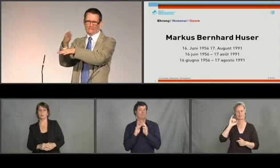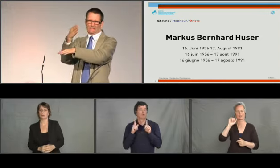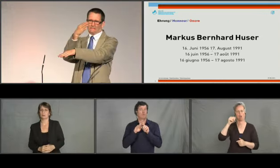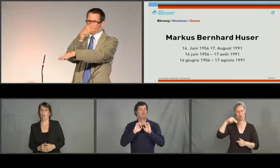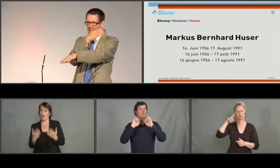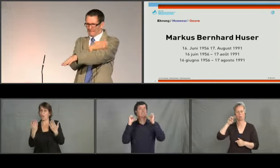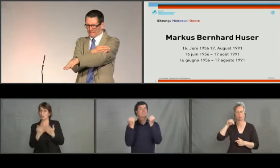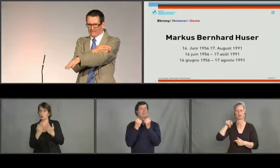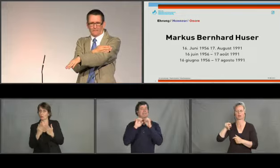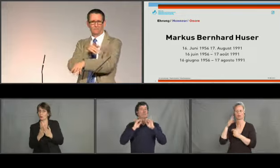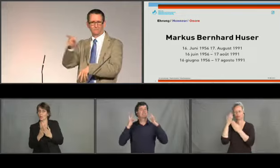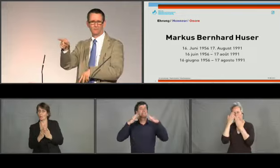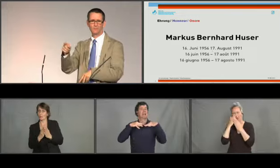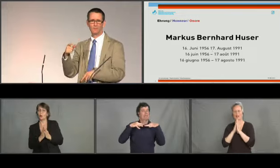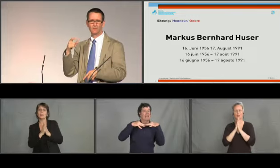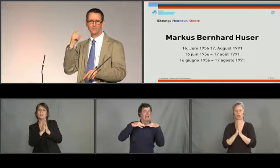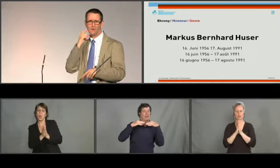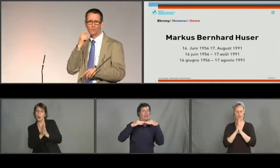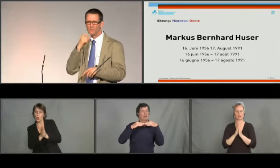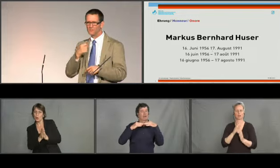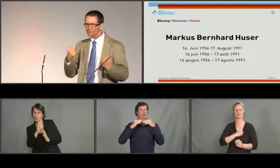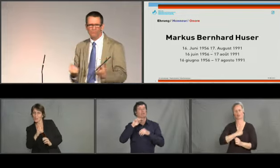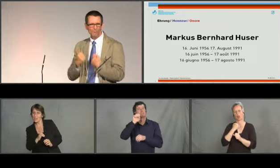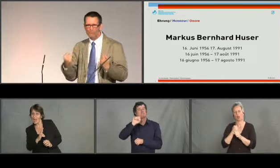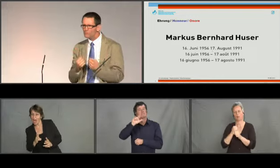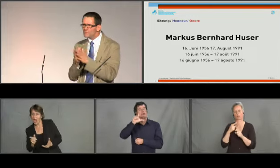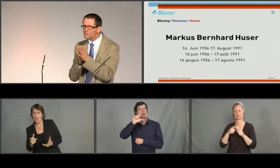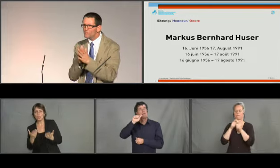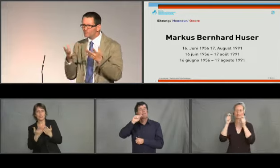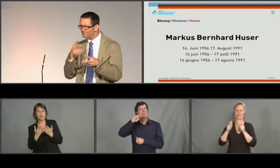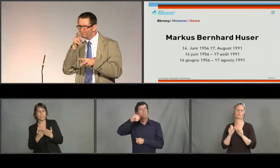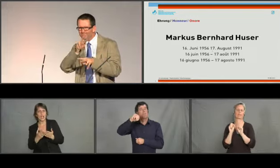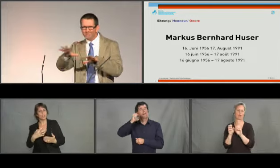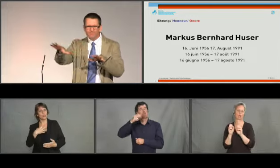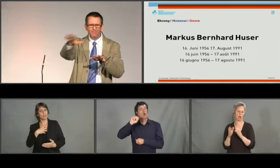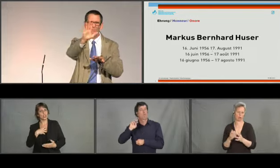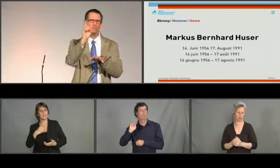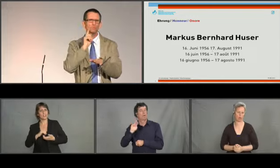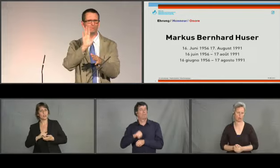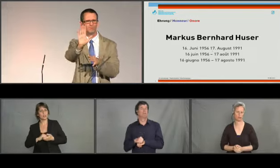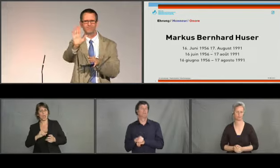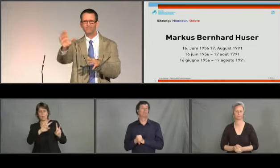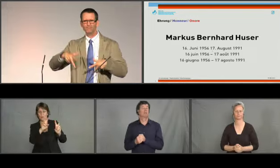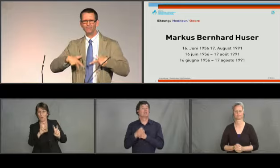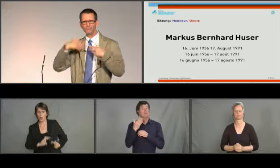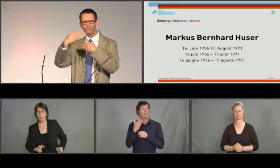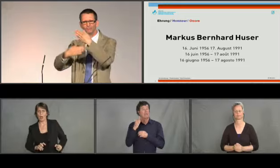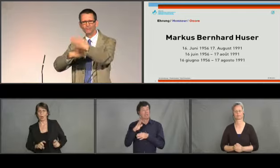Sozialarbeit und Betriebsinformatik. Er war sehr engagiert.